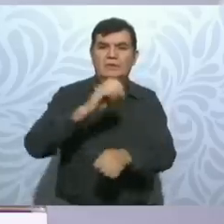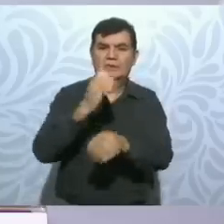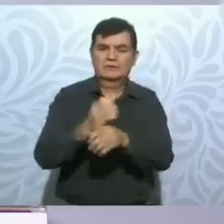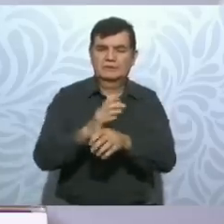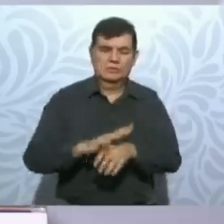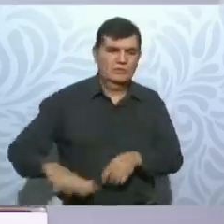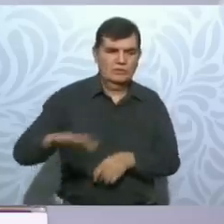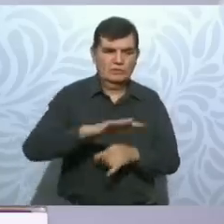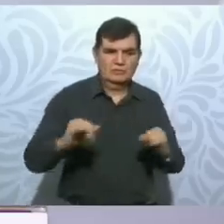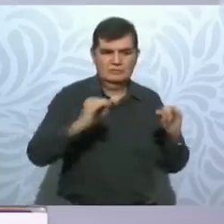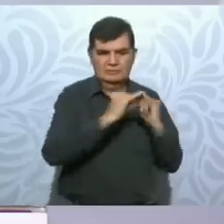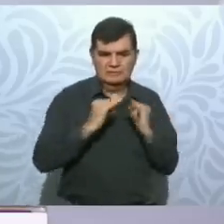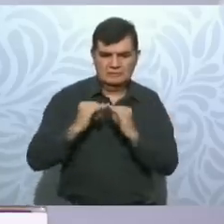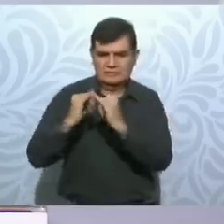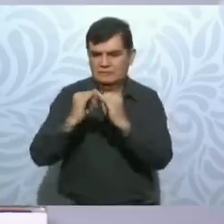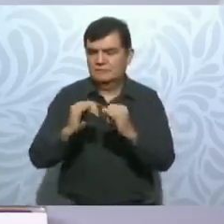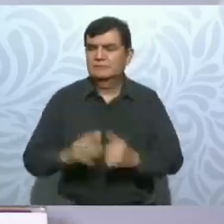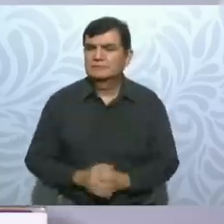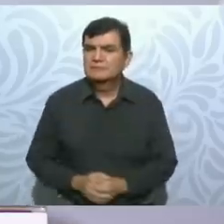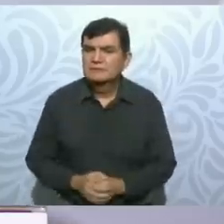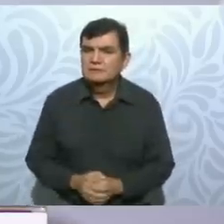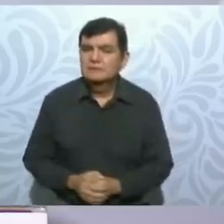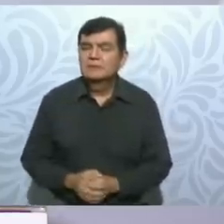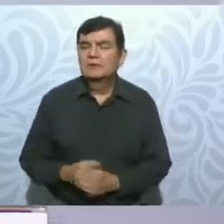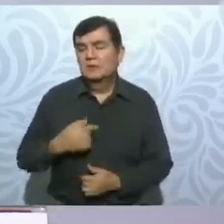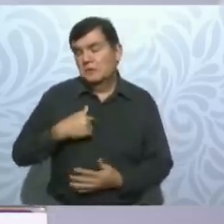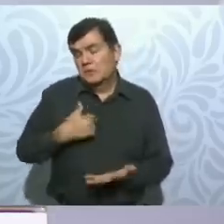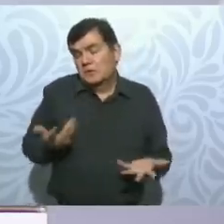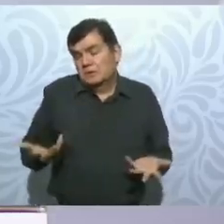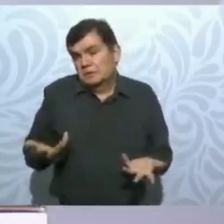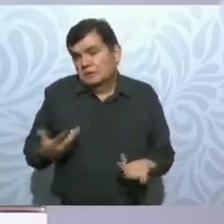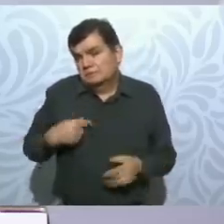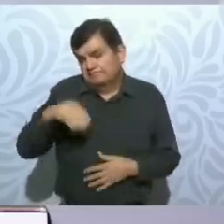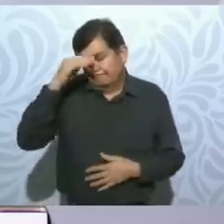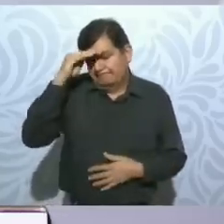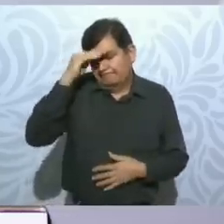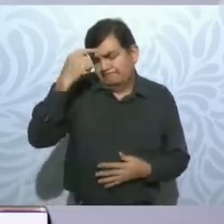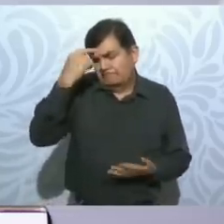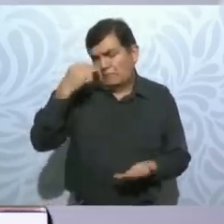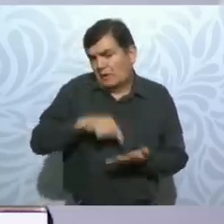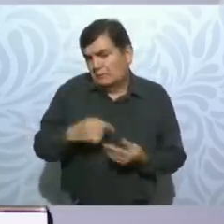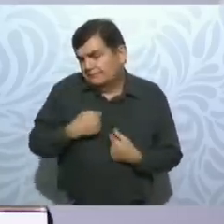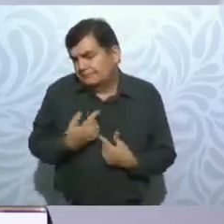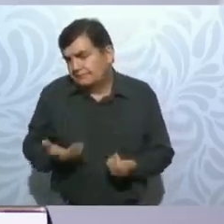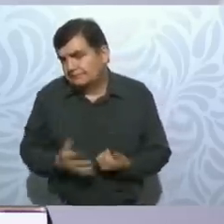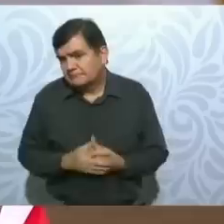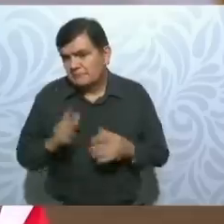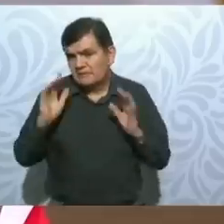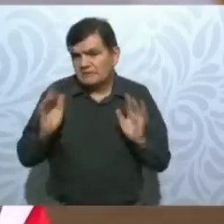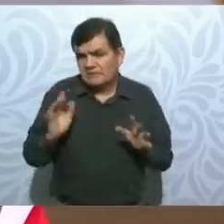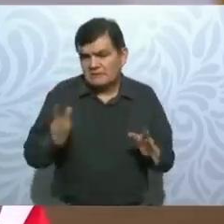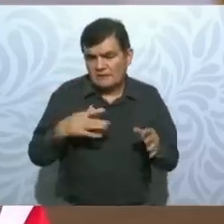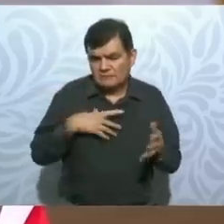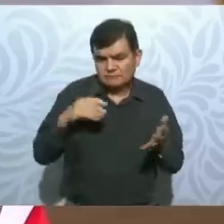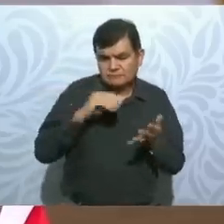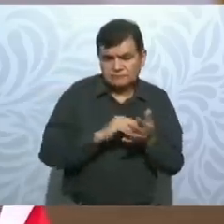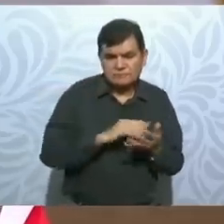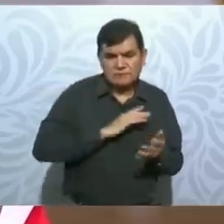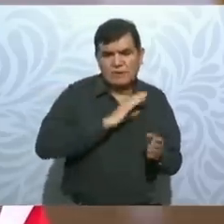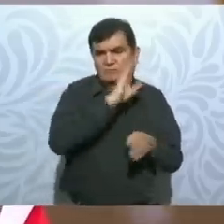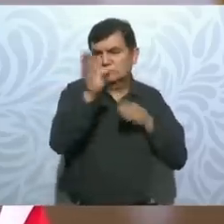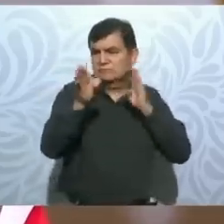las instituciones yo creo que eh hemos ido Ya prácticamente a todas las entidades ya pronto